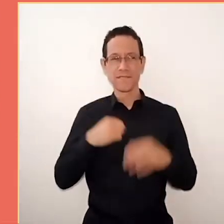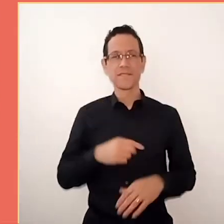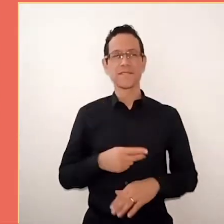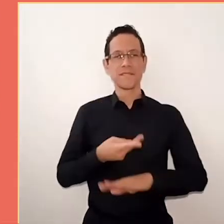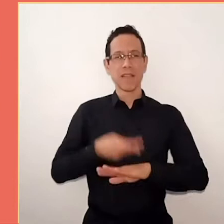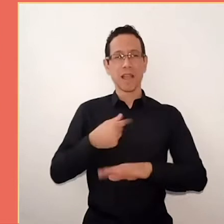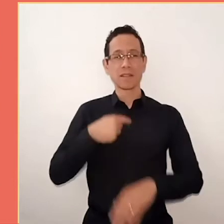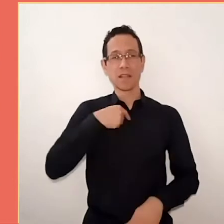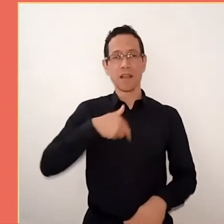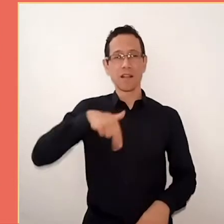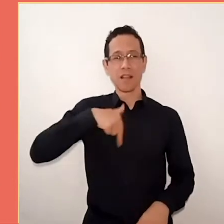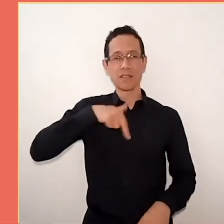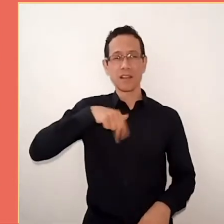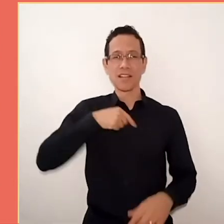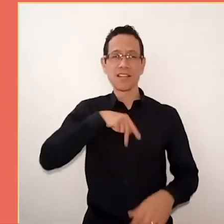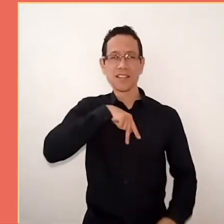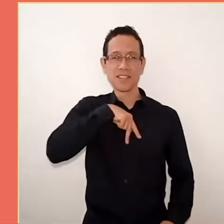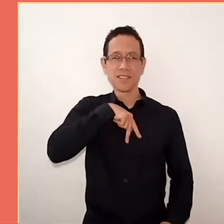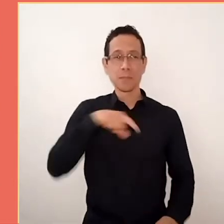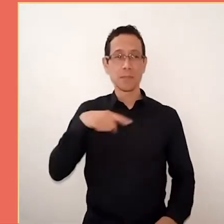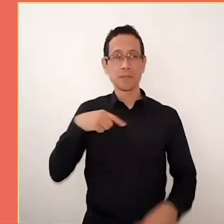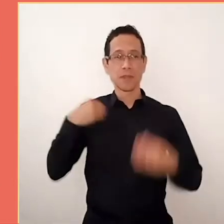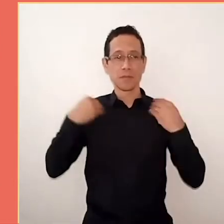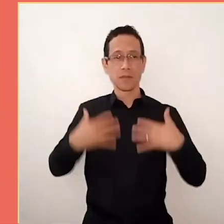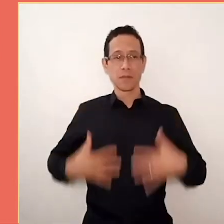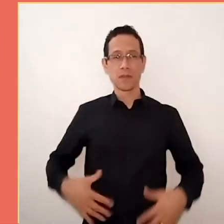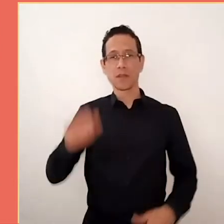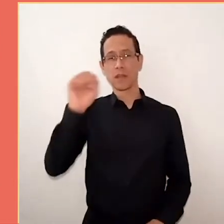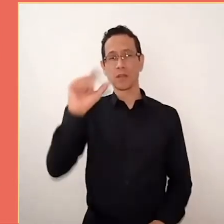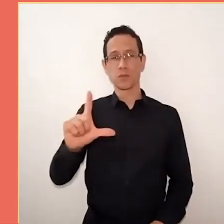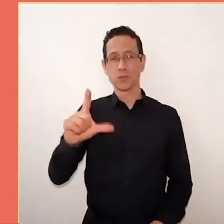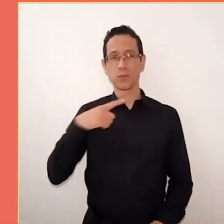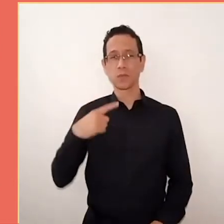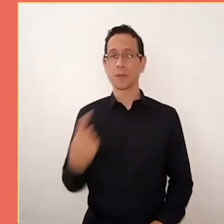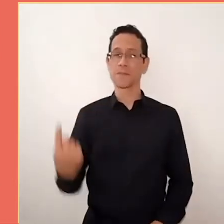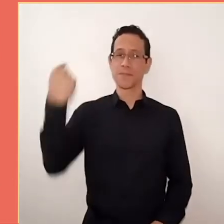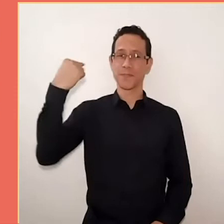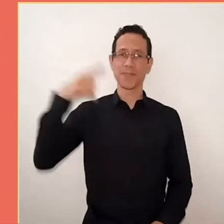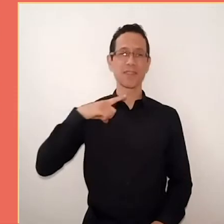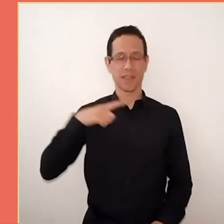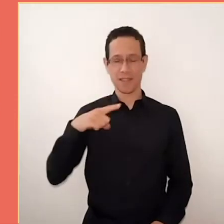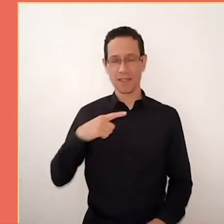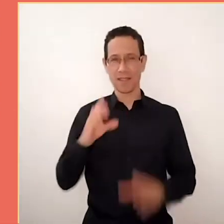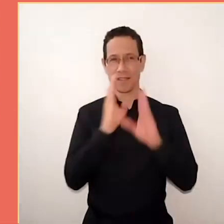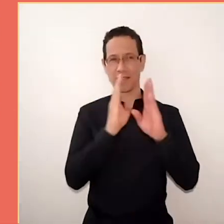estou vestindo um vestido com o fundo azul marinho. Tem umas estantes com livros, acho que isso é quase pra todo mundo,